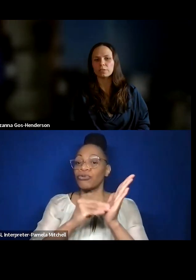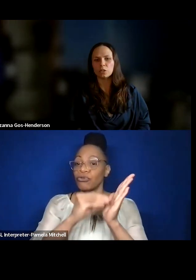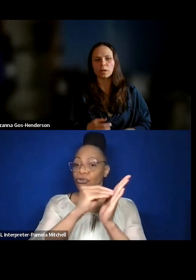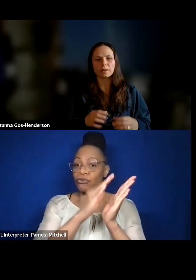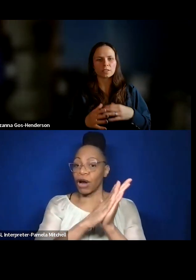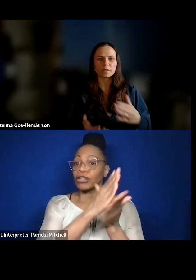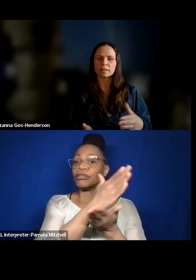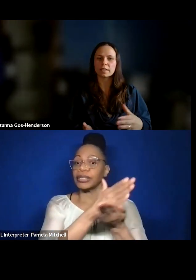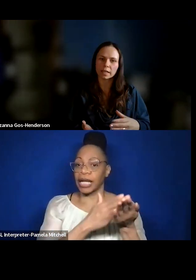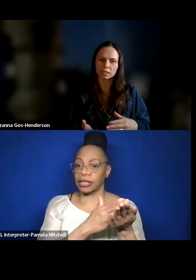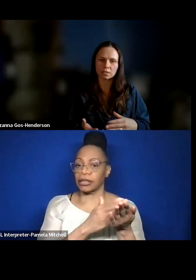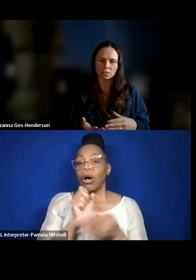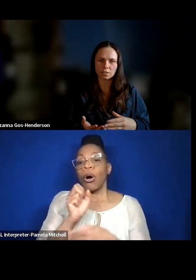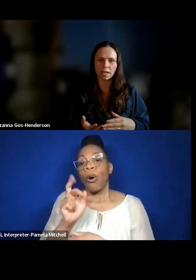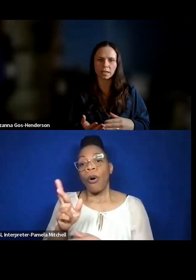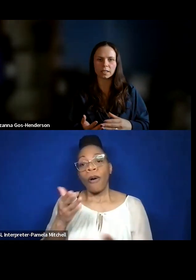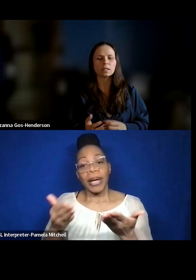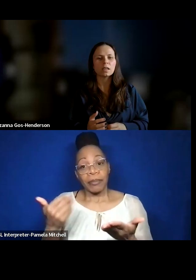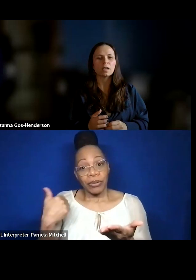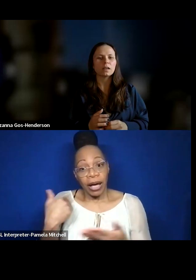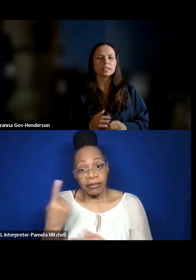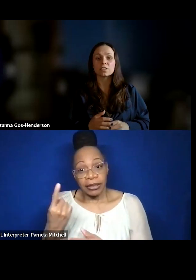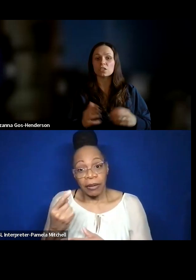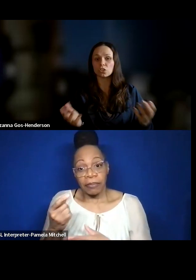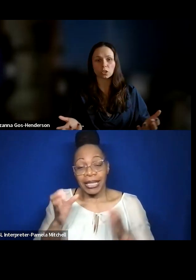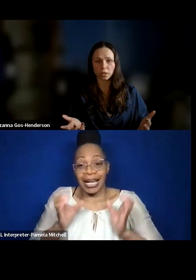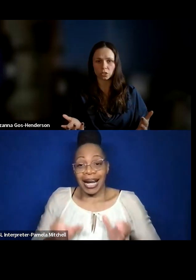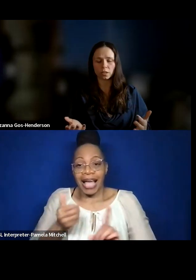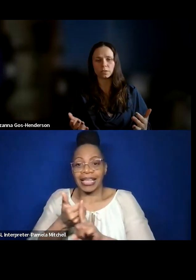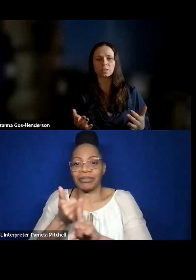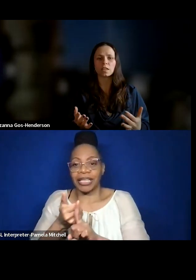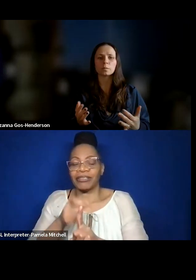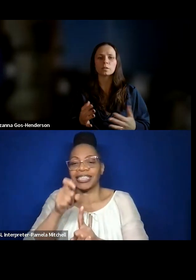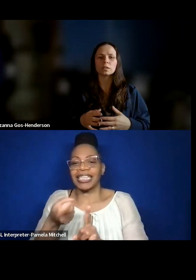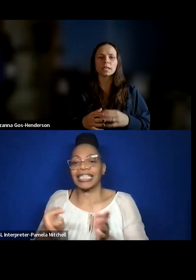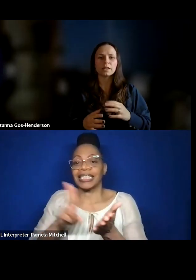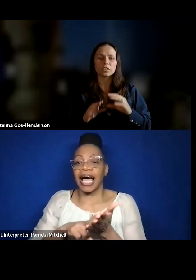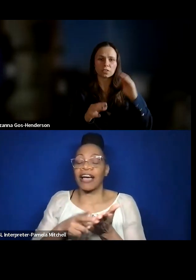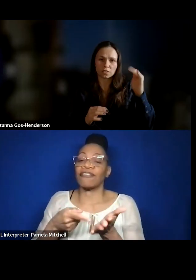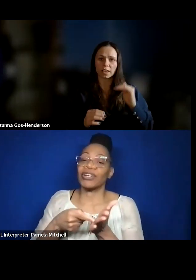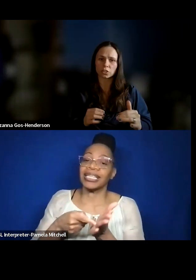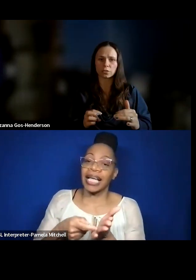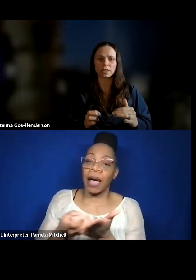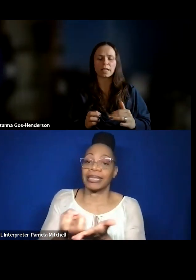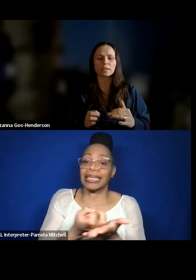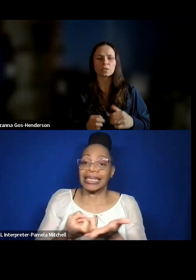O si tienes algo que el cliente necesita firmar, como un cuestionario de convulsiones, por ejemplo, hay una sección para eso.